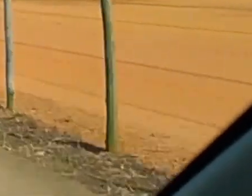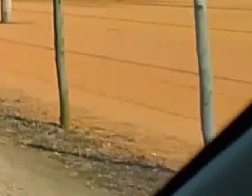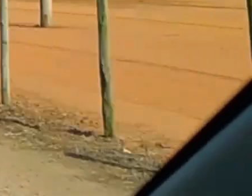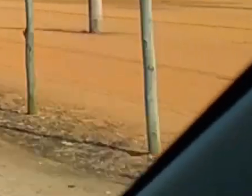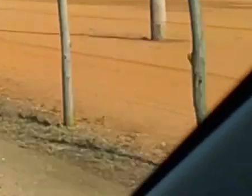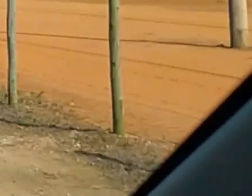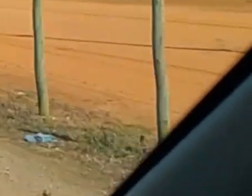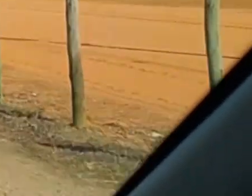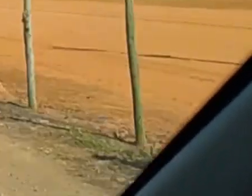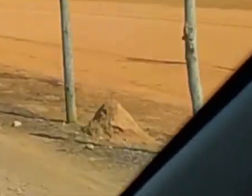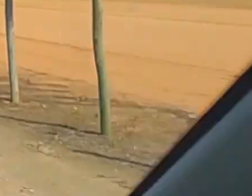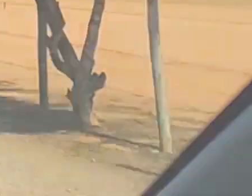Música rock